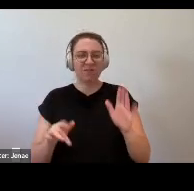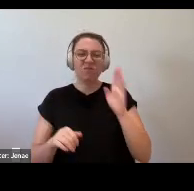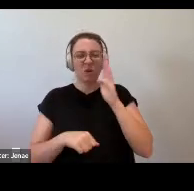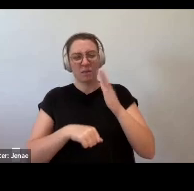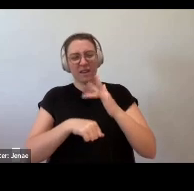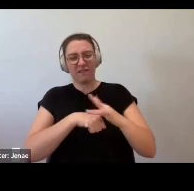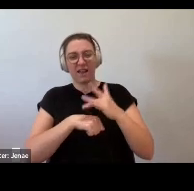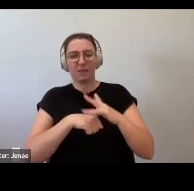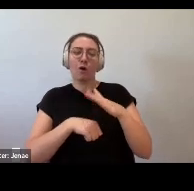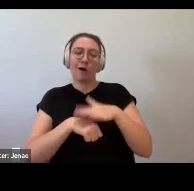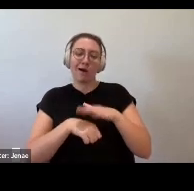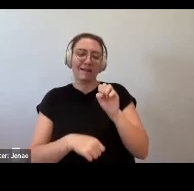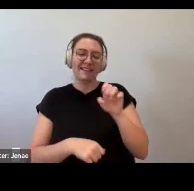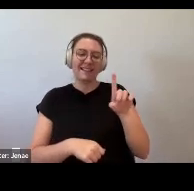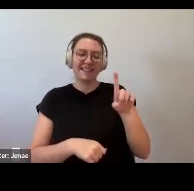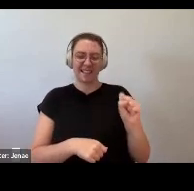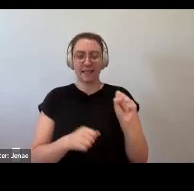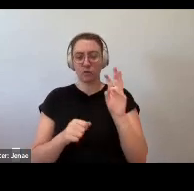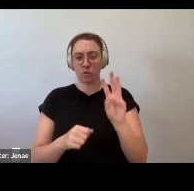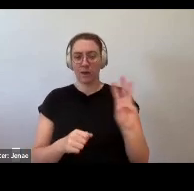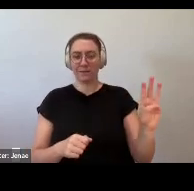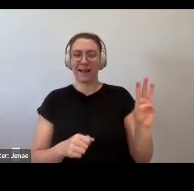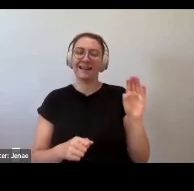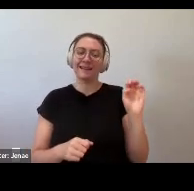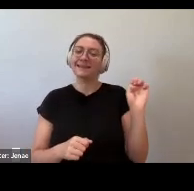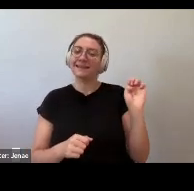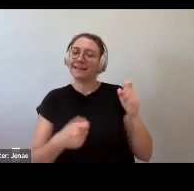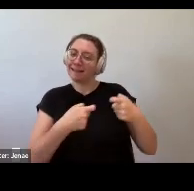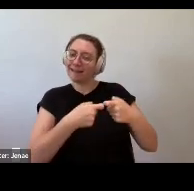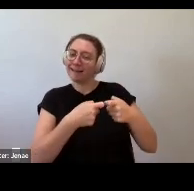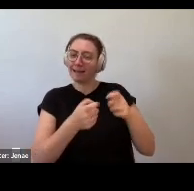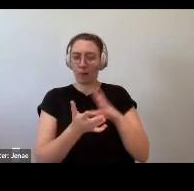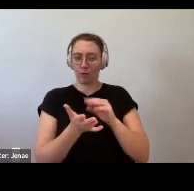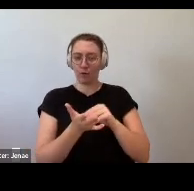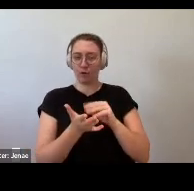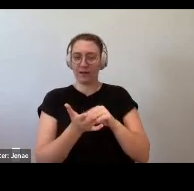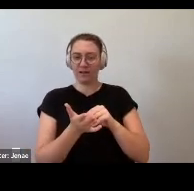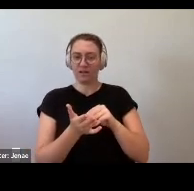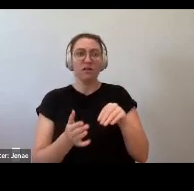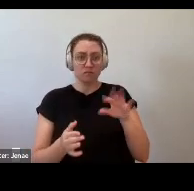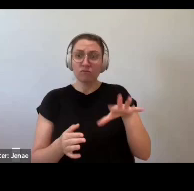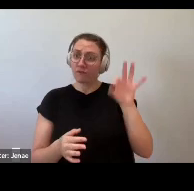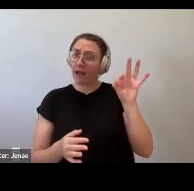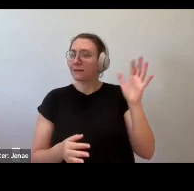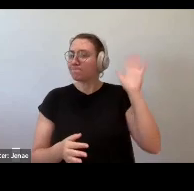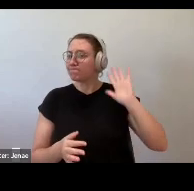la galería de aprendizaje electrónico del sitio web de Seeds, donde podrán encontrar grabaciones anteriores e inscribirse